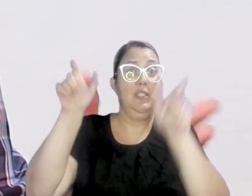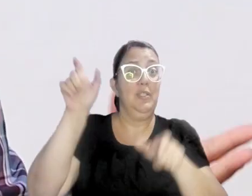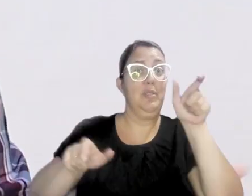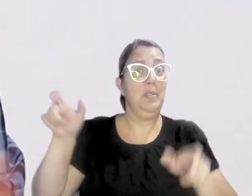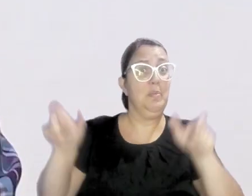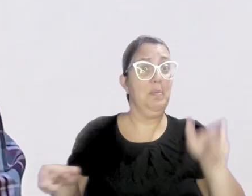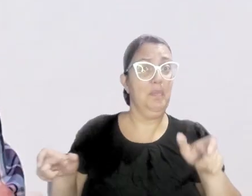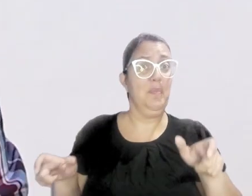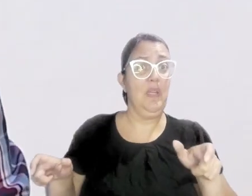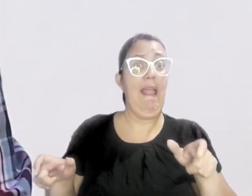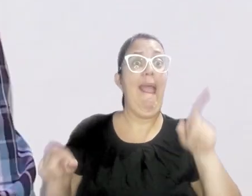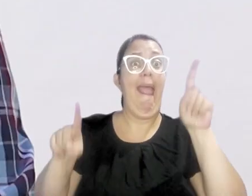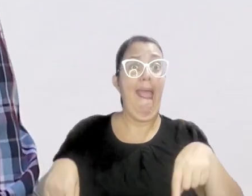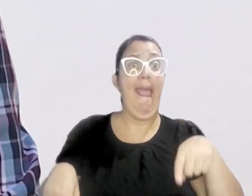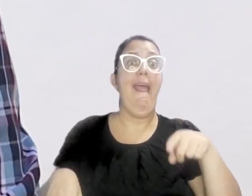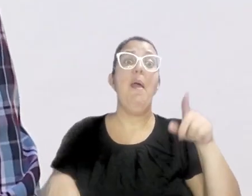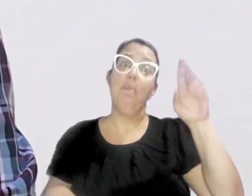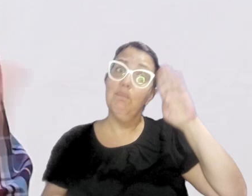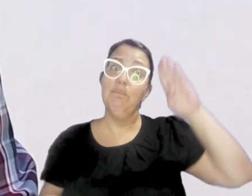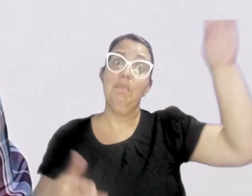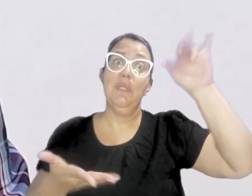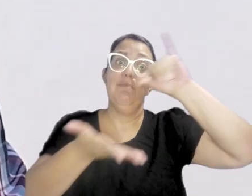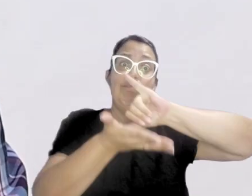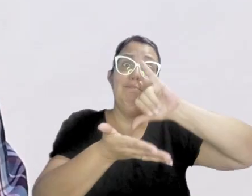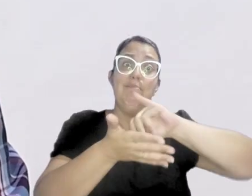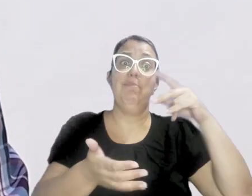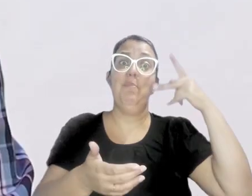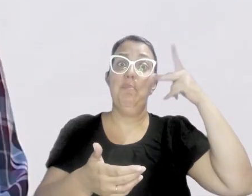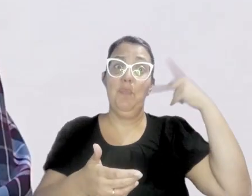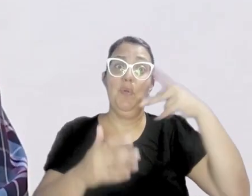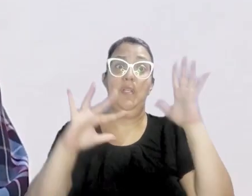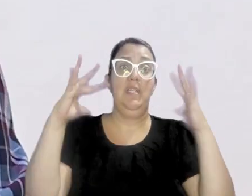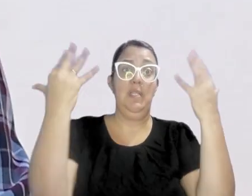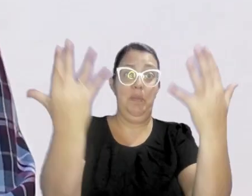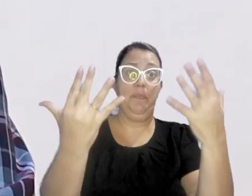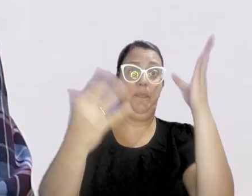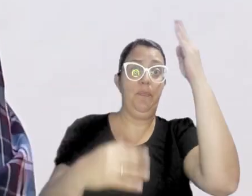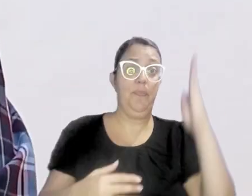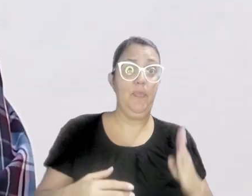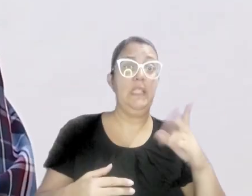que ele é um instrumento central na política ambiental brasileira. E, como tal, ele tem uma responsabilidade muito grande,